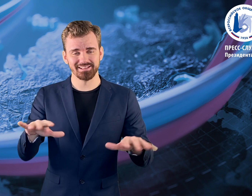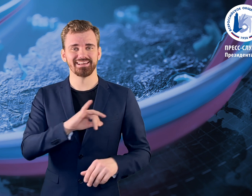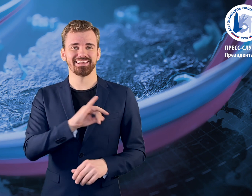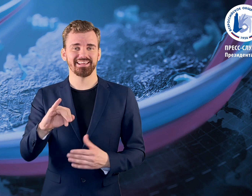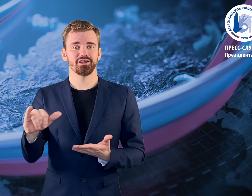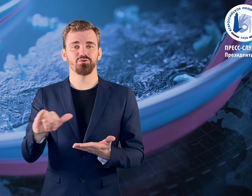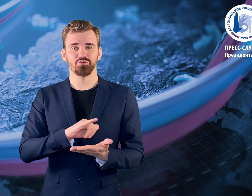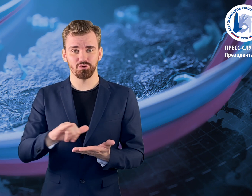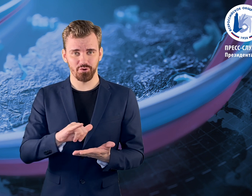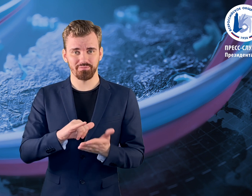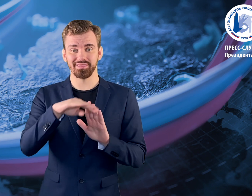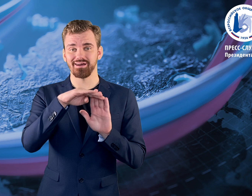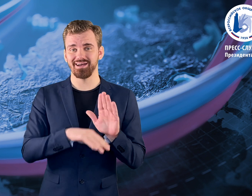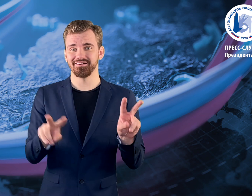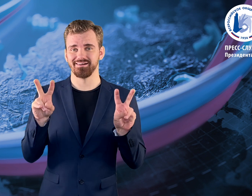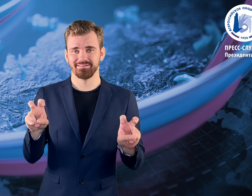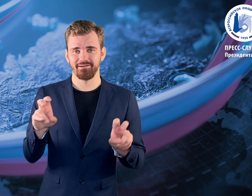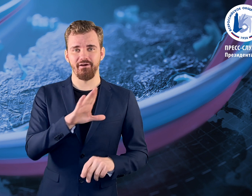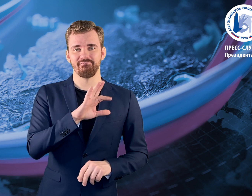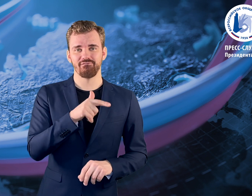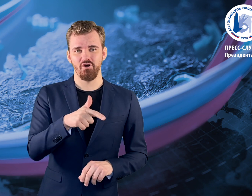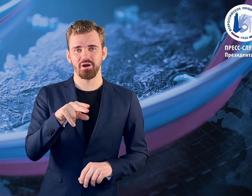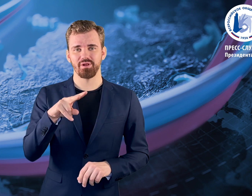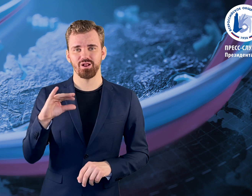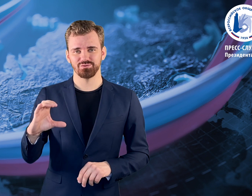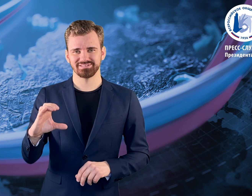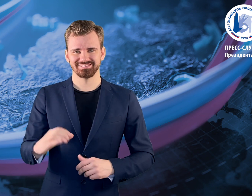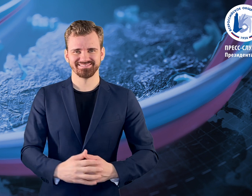а также в YouTube на канале "ВОГ Плюс".